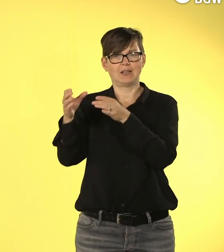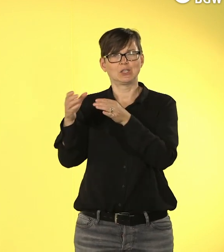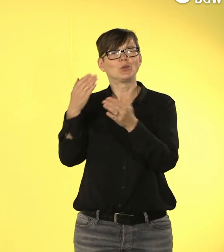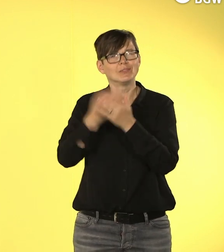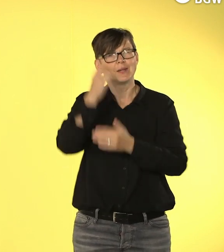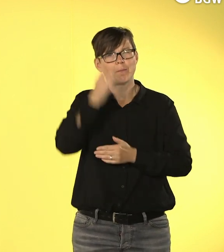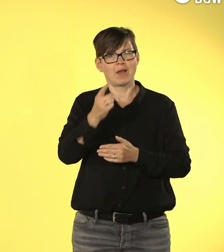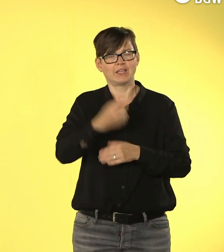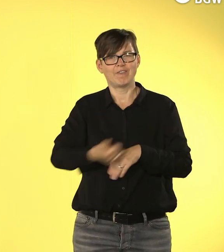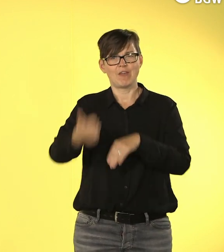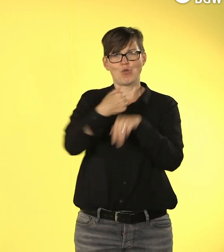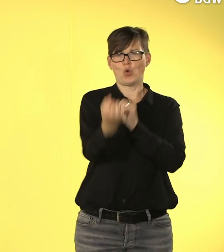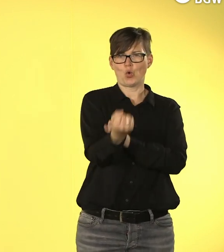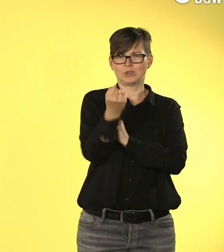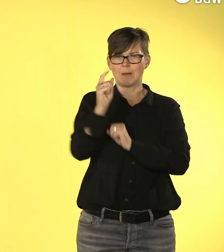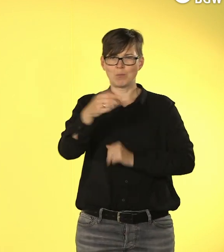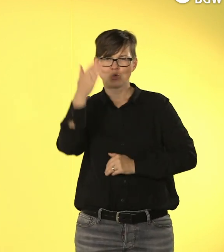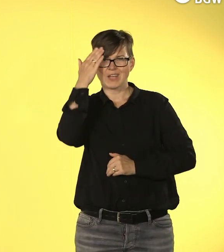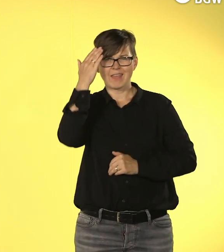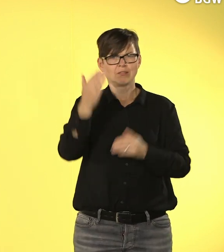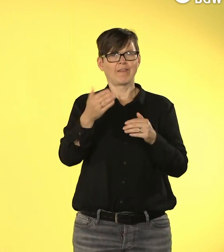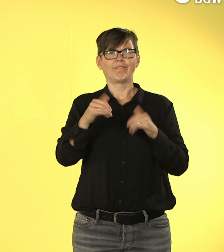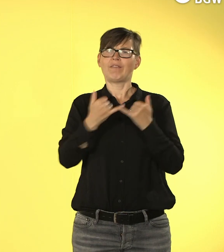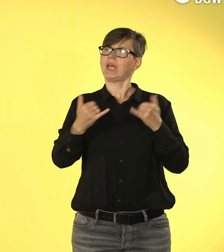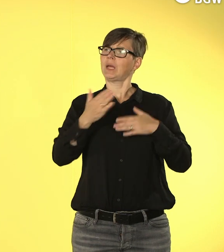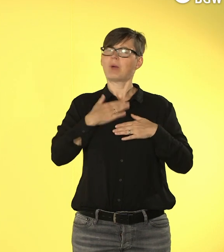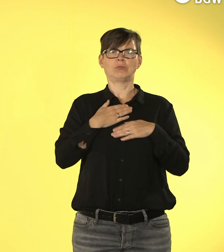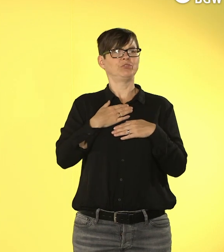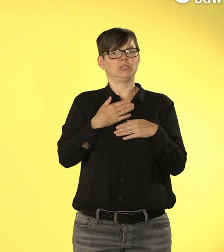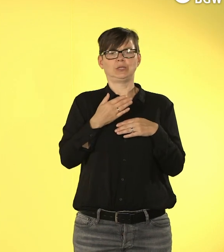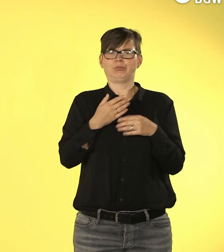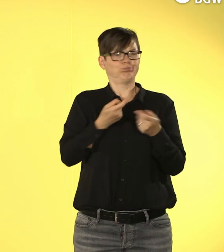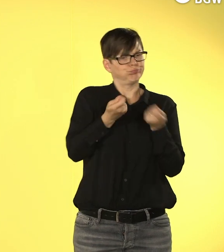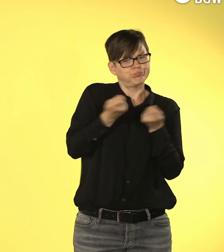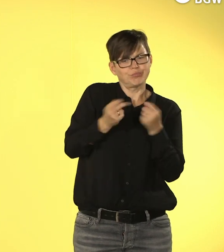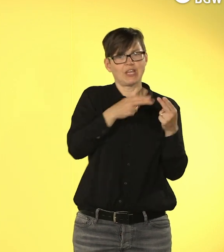Dieses Altersgerechte und Generationen führen.